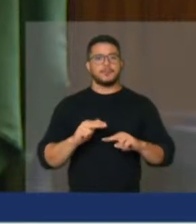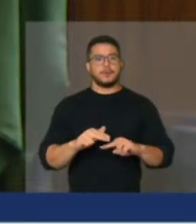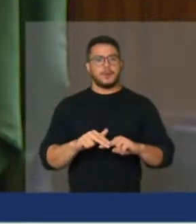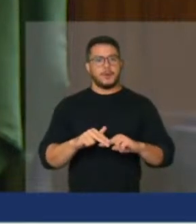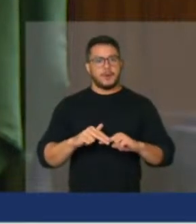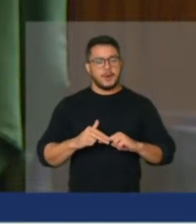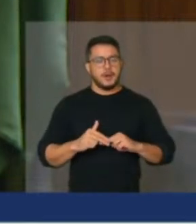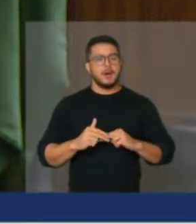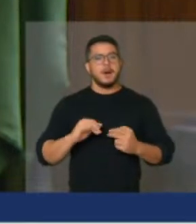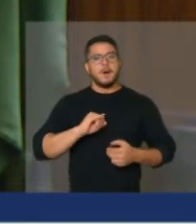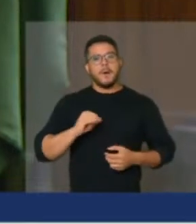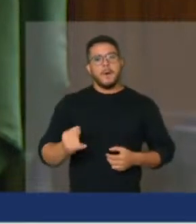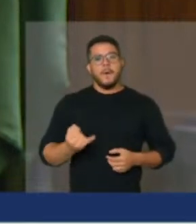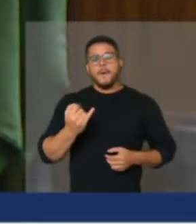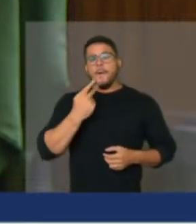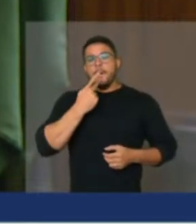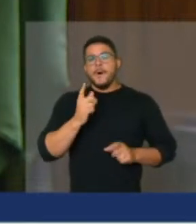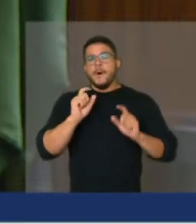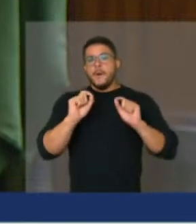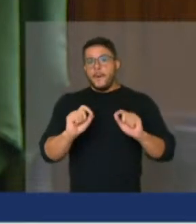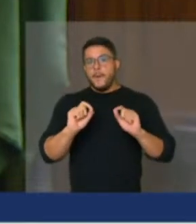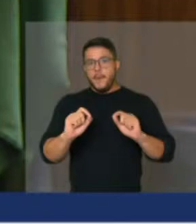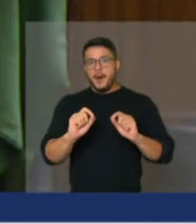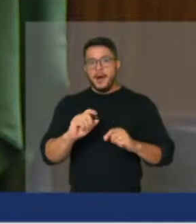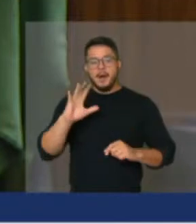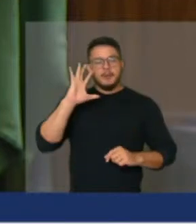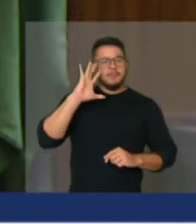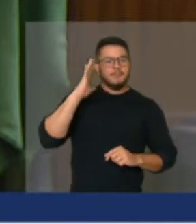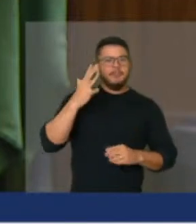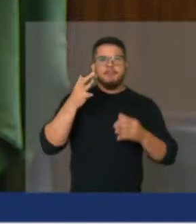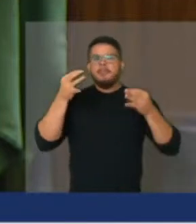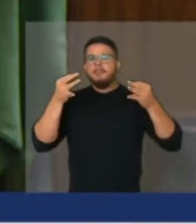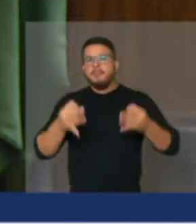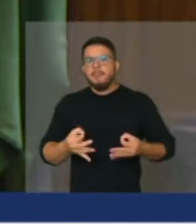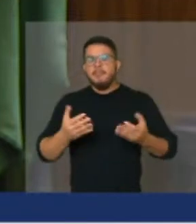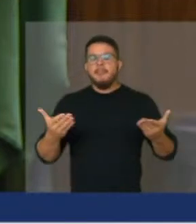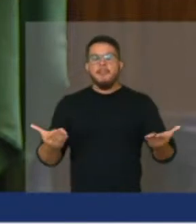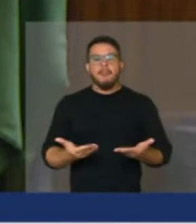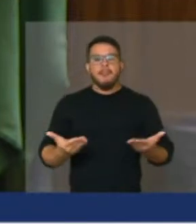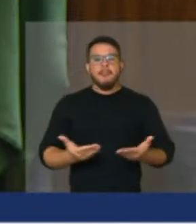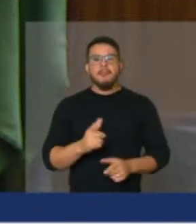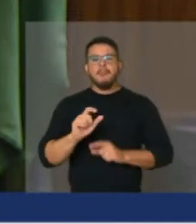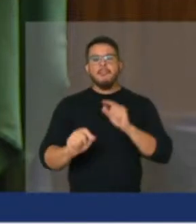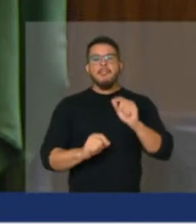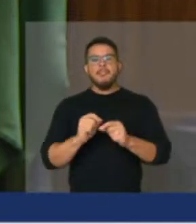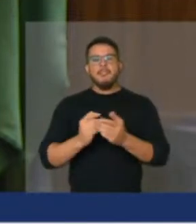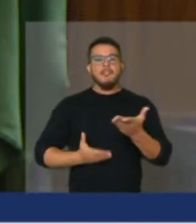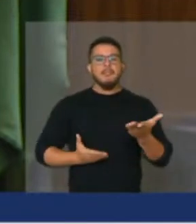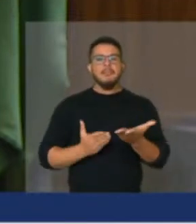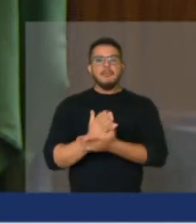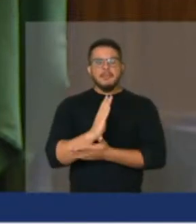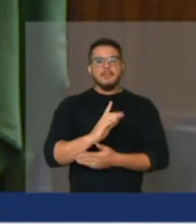ACERTADA DESSA CASA NO DIA DE HOJE FOI TER APROVADA A CONVOCAÇÃO DO MINISTRO PAULO GUEDES. ELE TEM QUE VIR AQUI